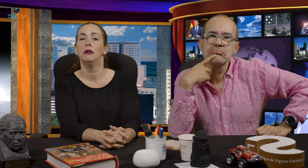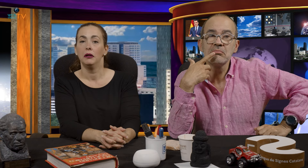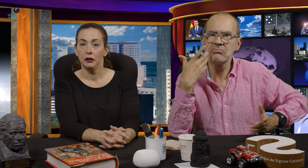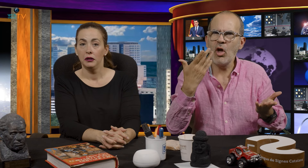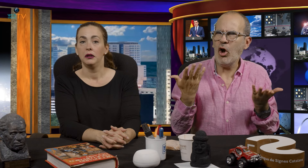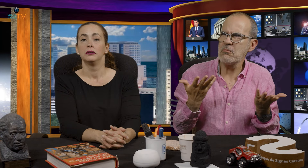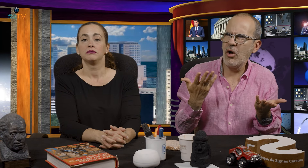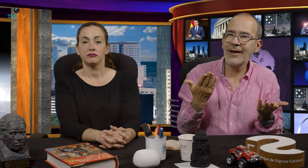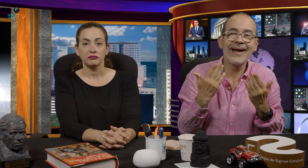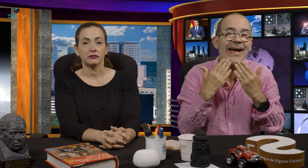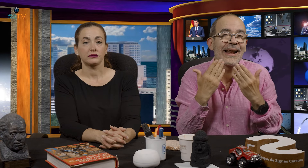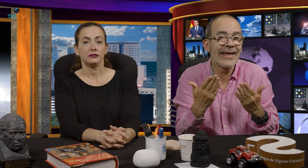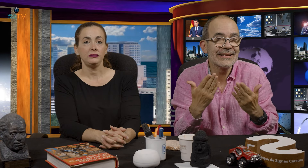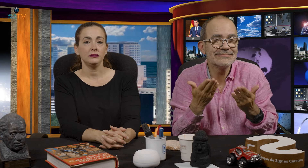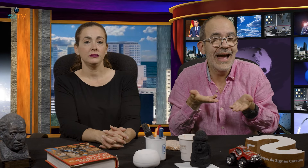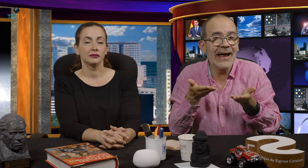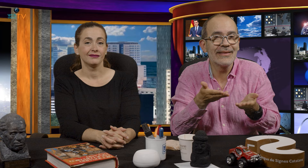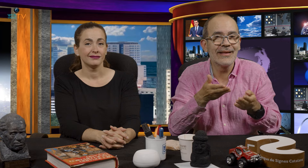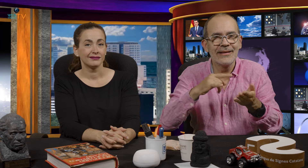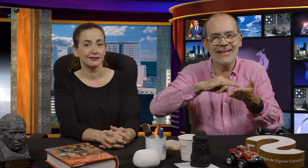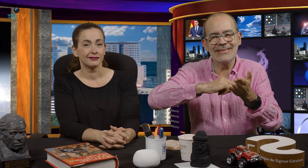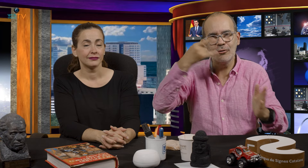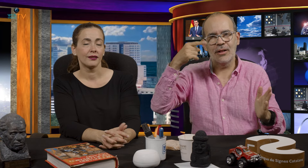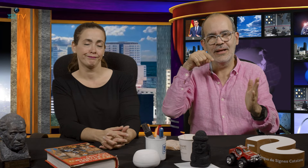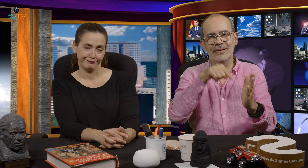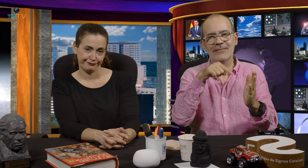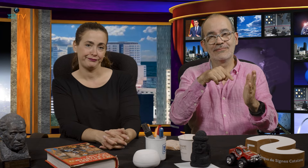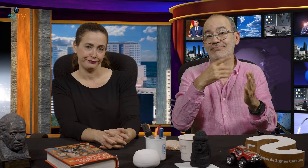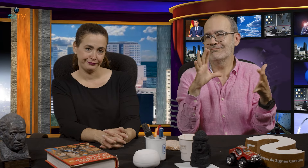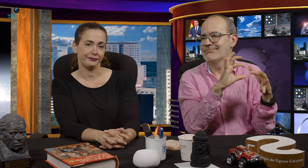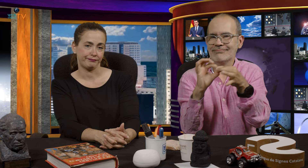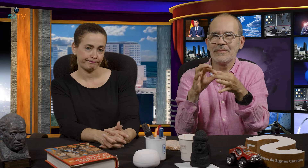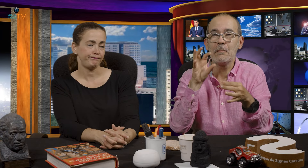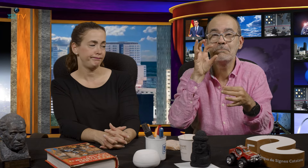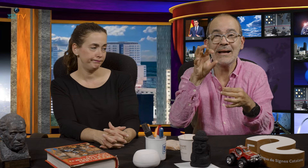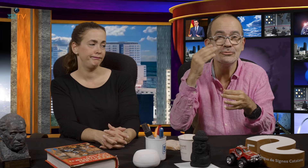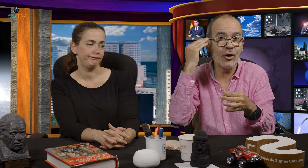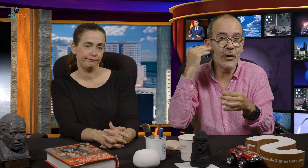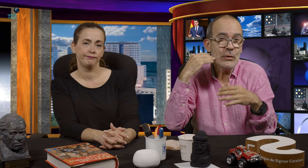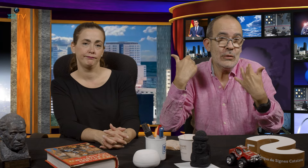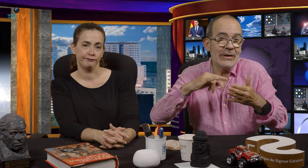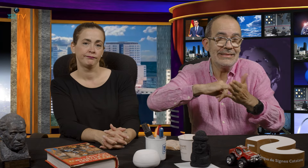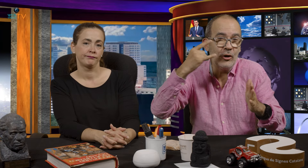Os preguntaréis cómo lo hacen. Pues con la ayuda de la tecnología. Corea es precisamente un país muy tecnológico.